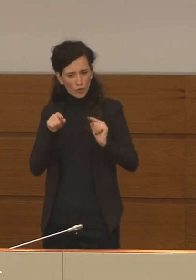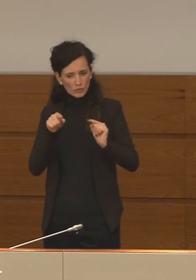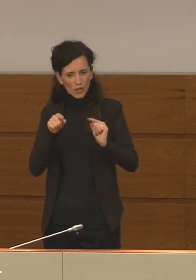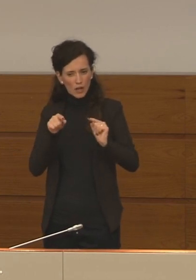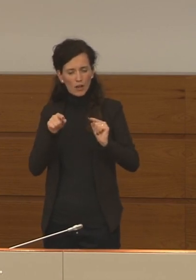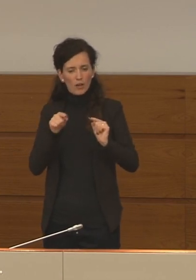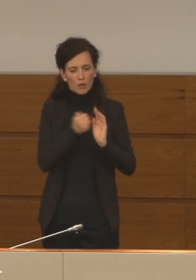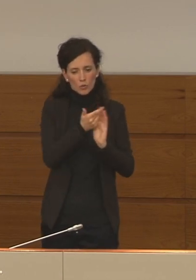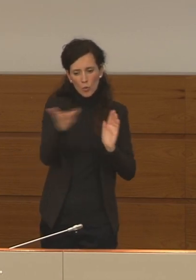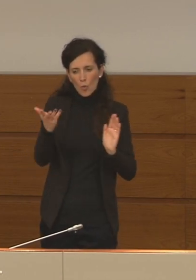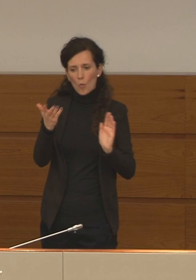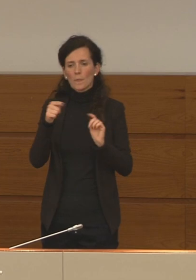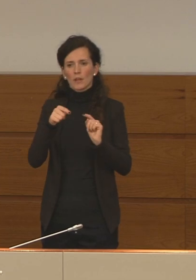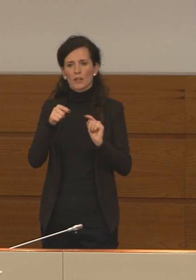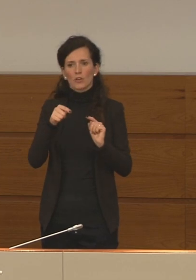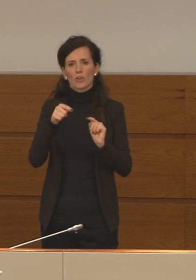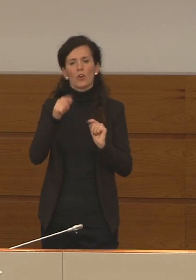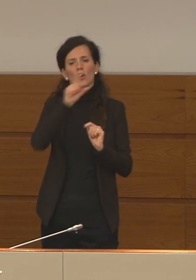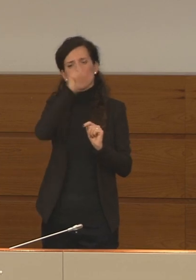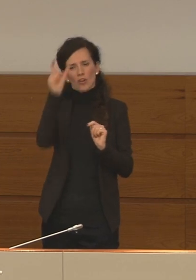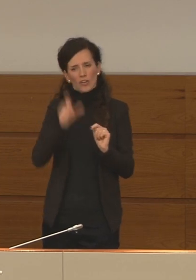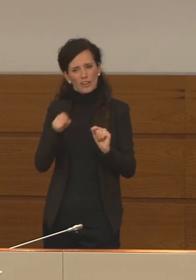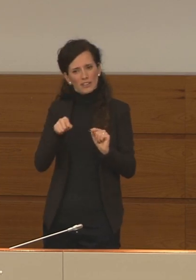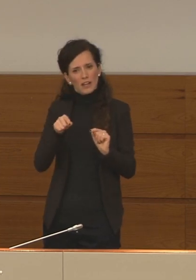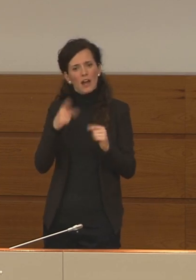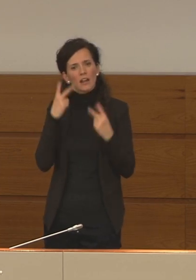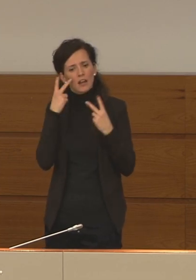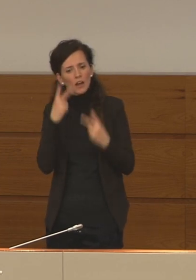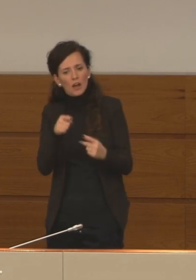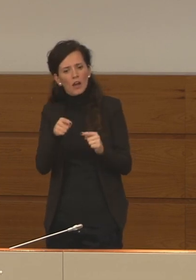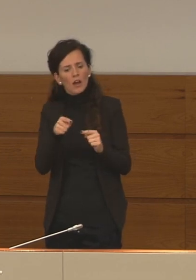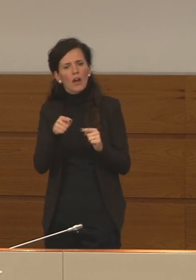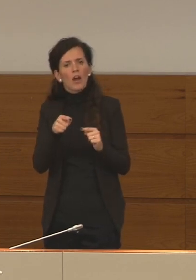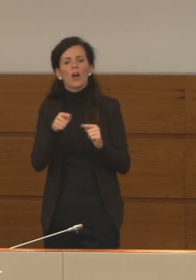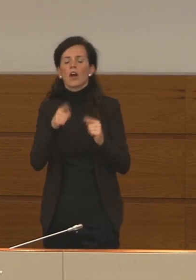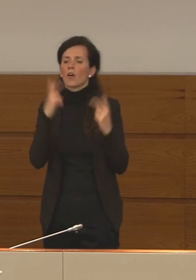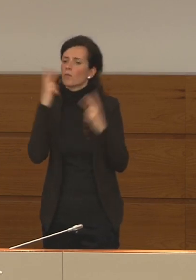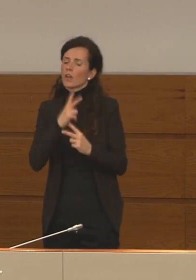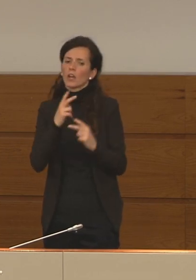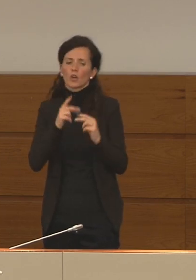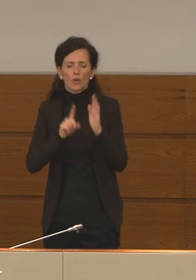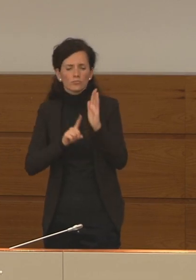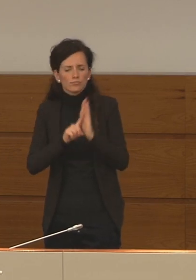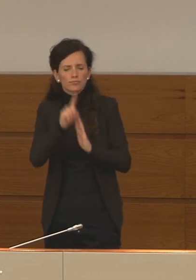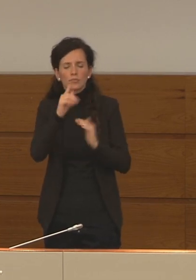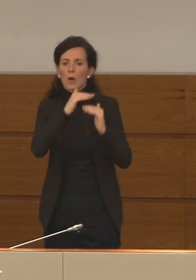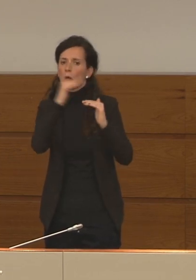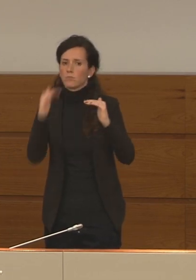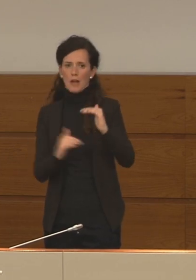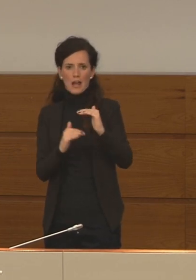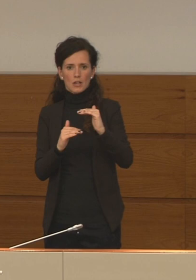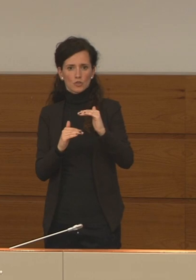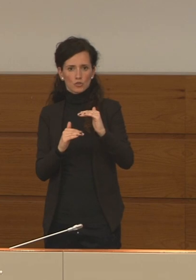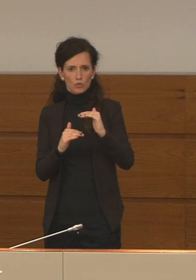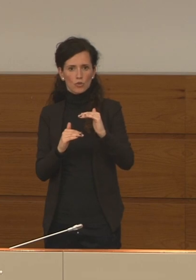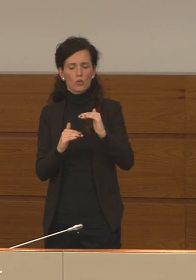altri sistemi la letalità è significativamente più bassa è un marker della qualità del nostro sistema e dei professionisti che